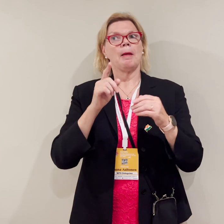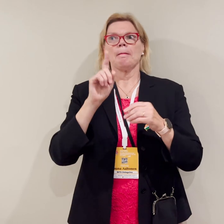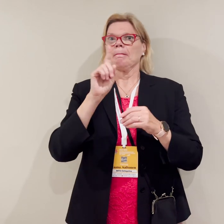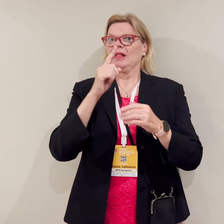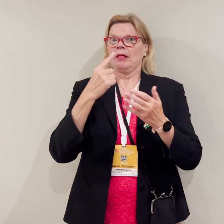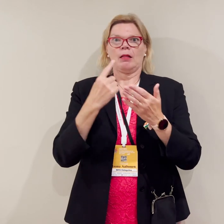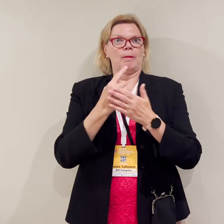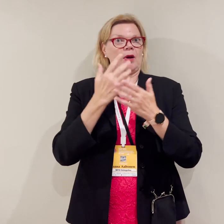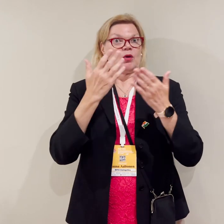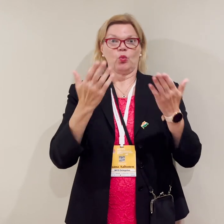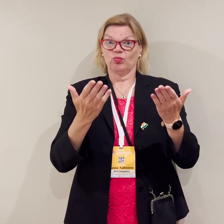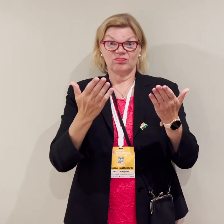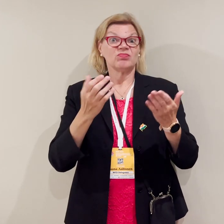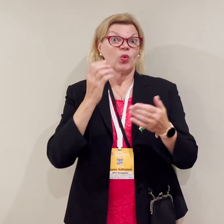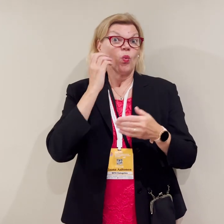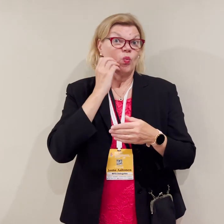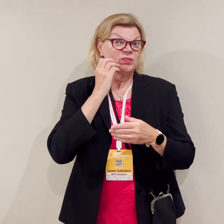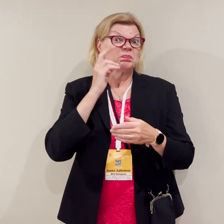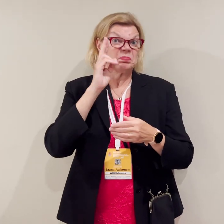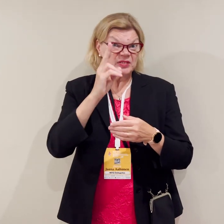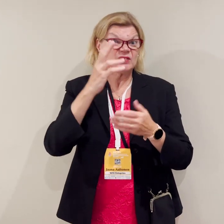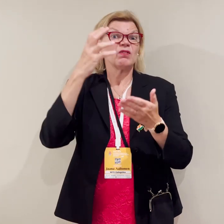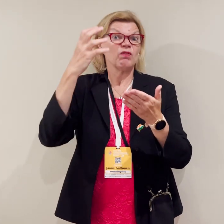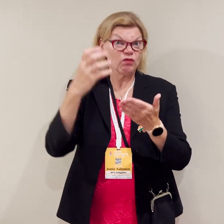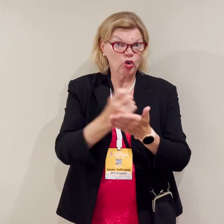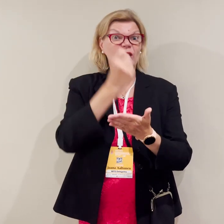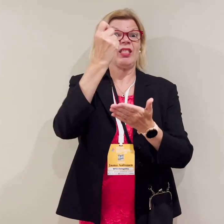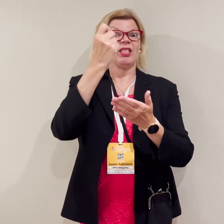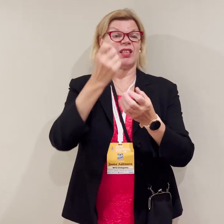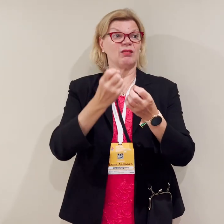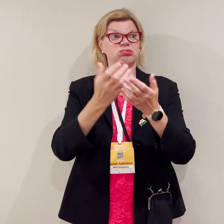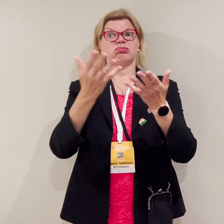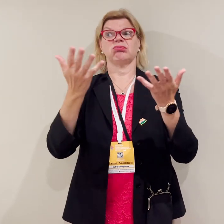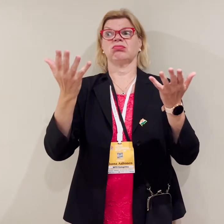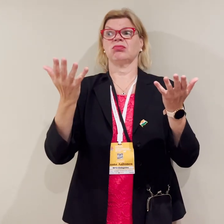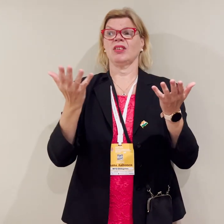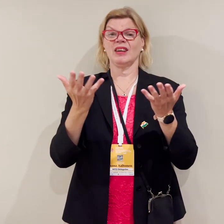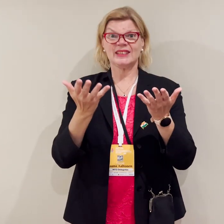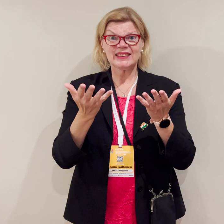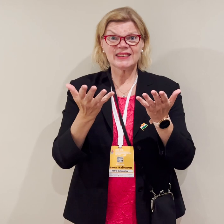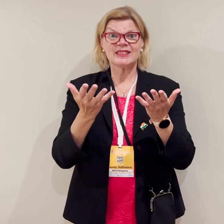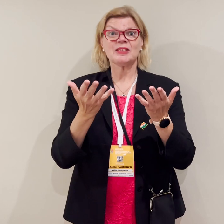Äänestyksen tulos oli, että Yhdistyneet arabiemiirikunnat voitti äänestyksen.